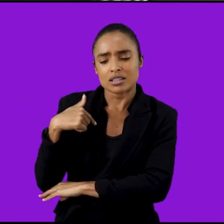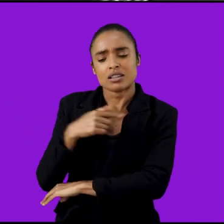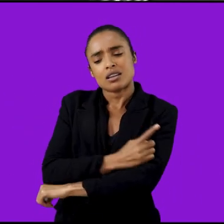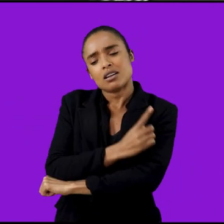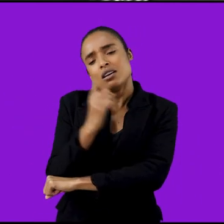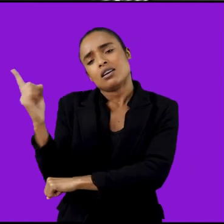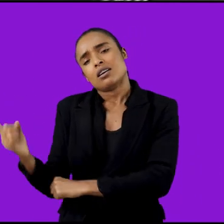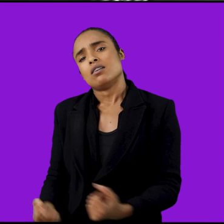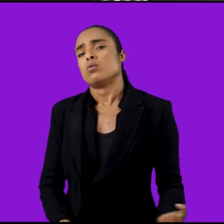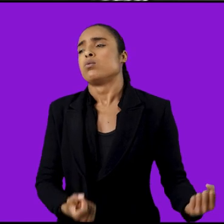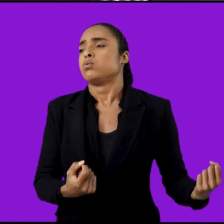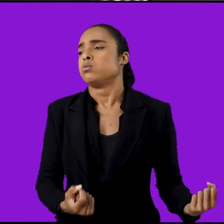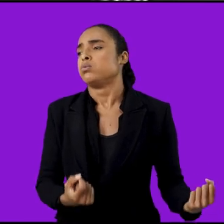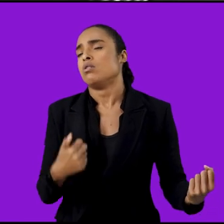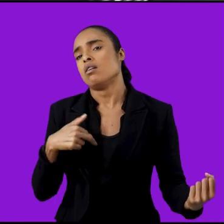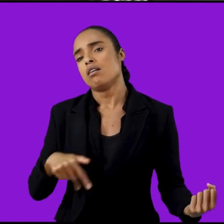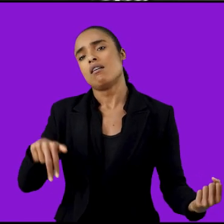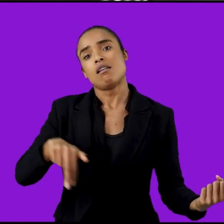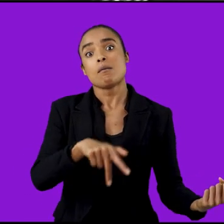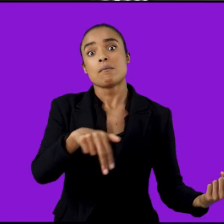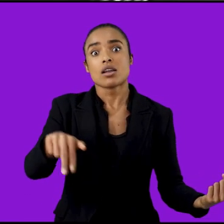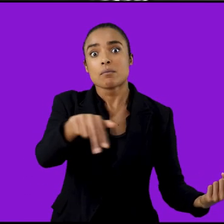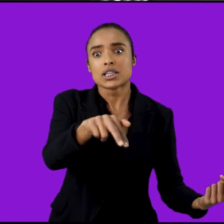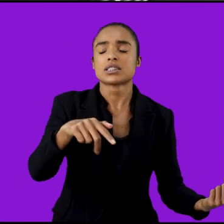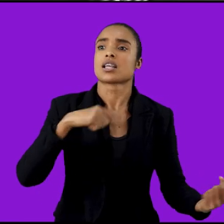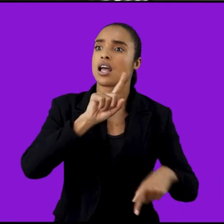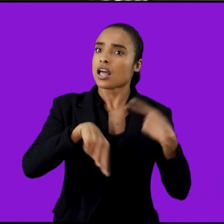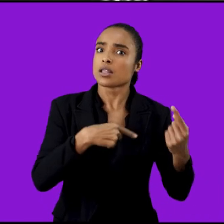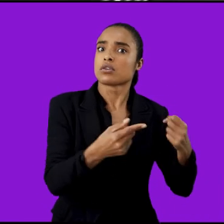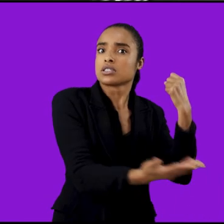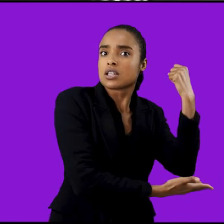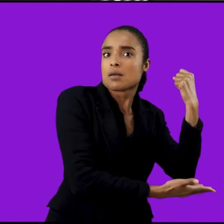dia inteiro com uma jaca no braço e eles foram contando, né? De como cortaram o acesso